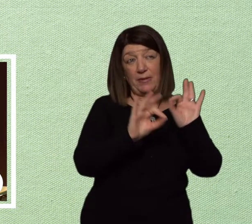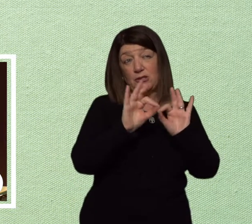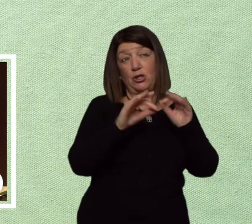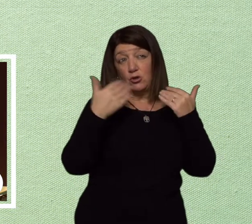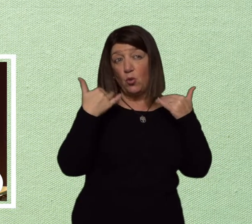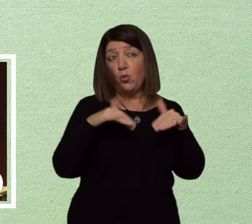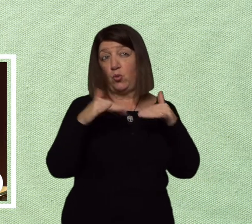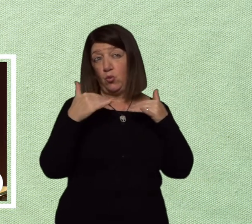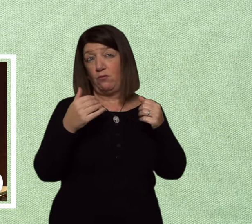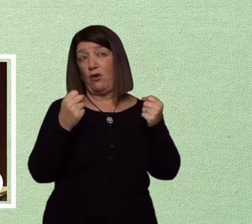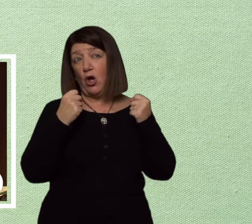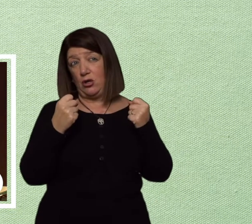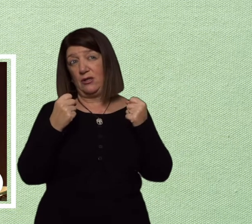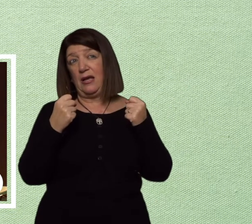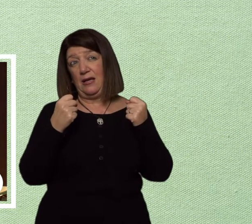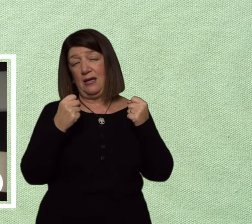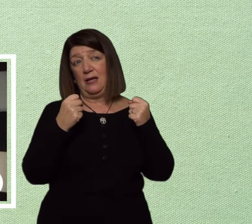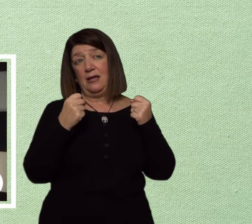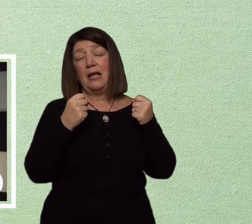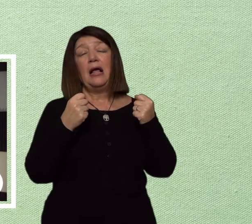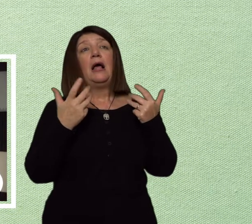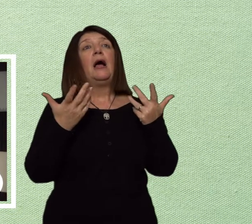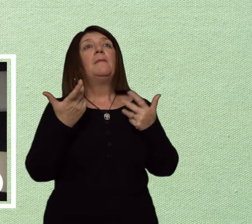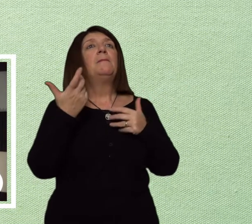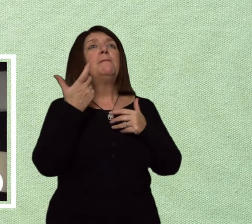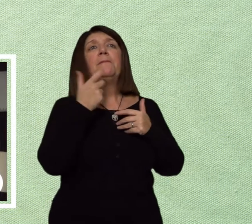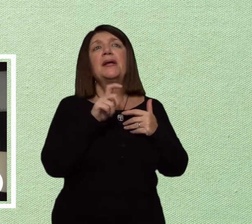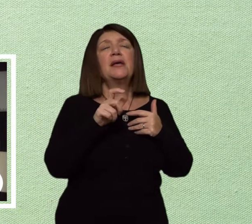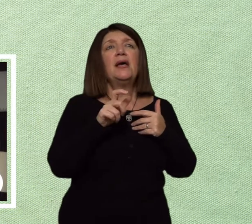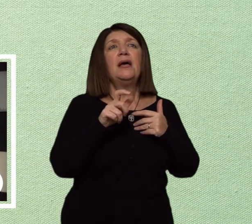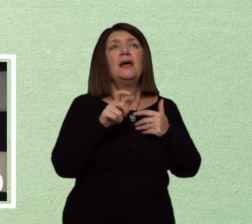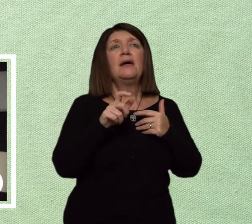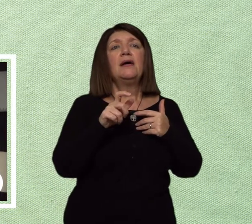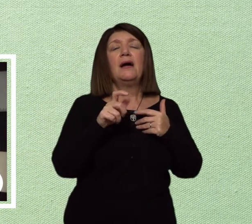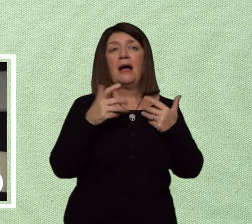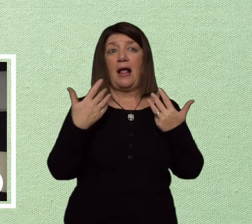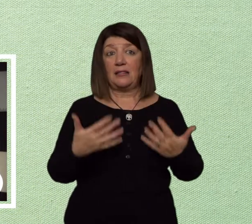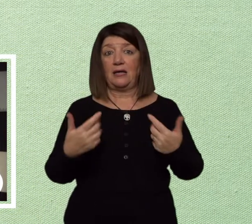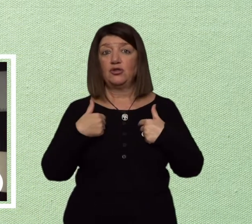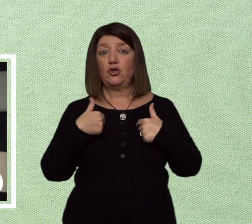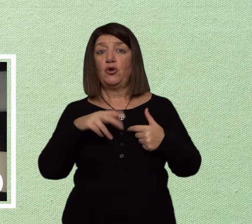molto alta chiaramente anche perché... adesso io parlo delle donne, perché sono la ginecologa, però